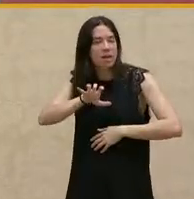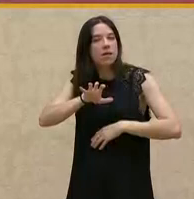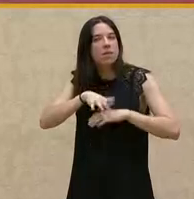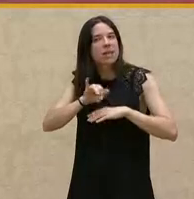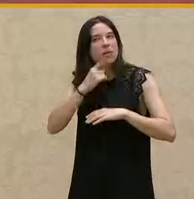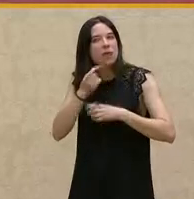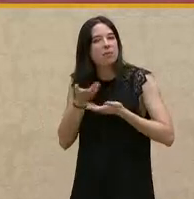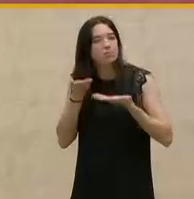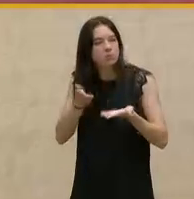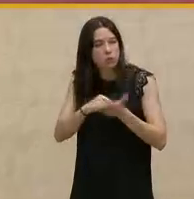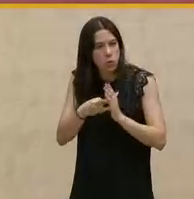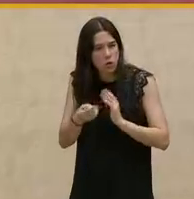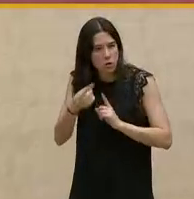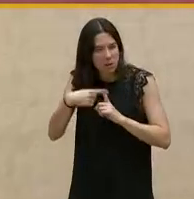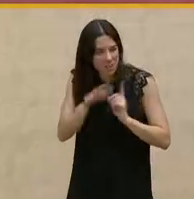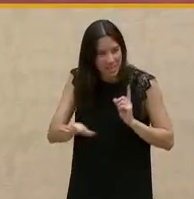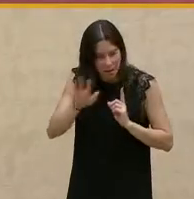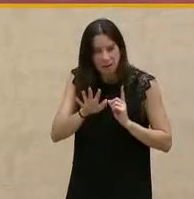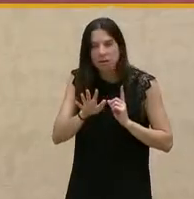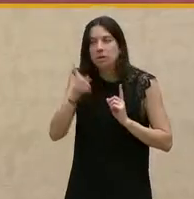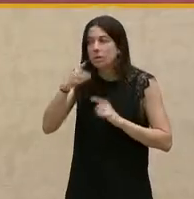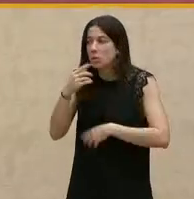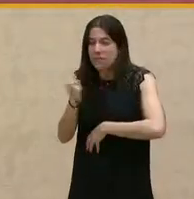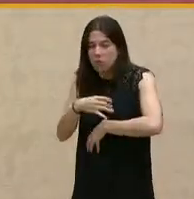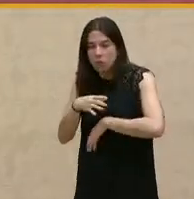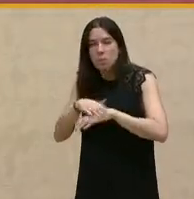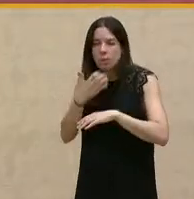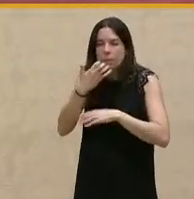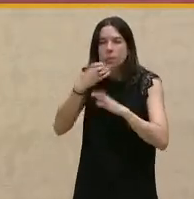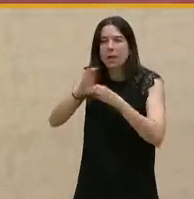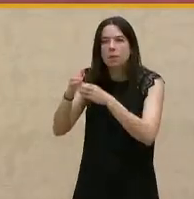estatal para aquellos casos donde haya equipos multiprofesionales que sean los que decidan cuáles